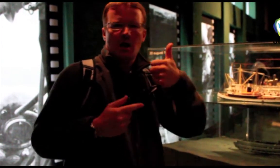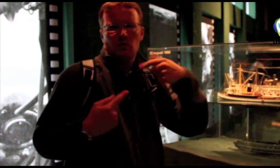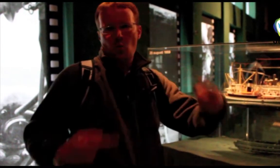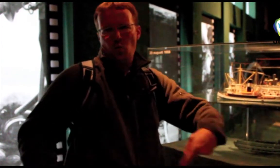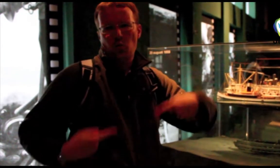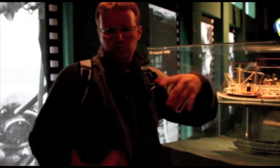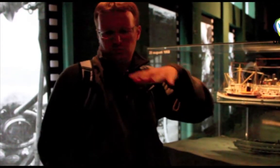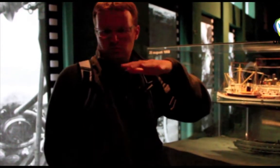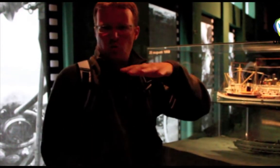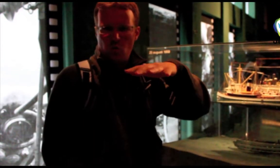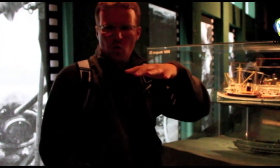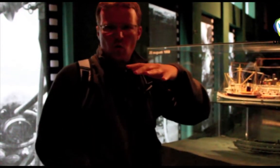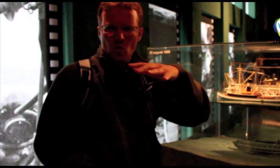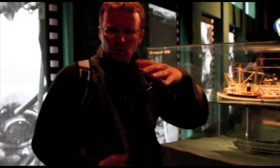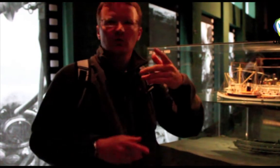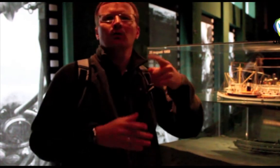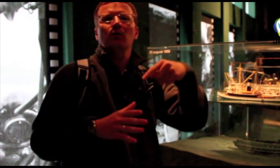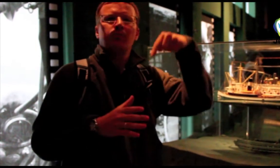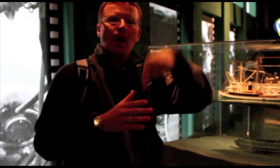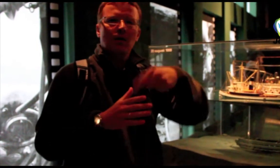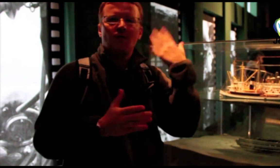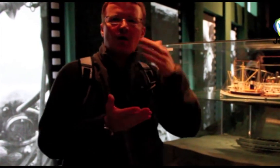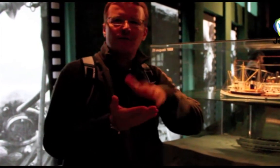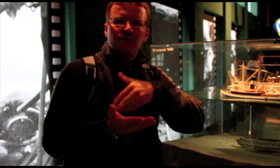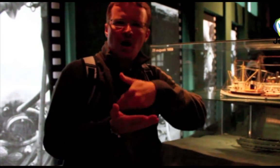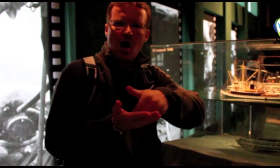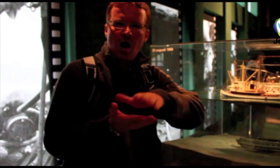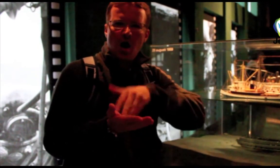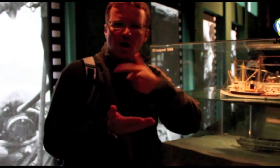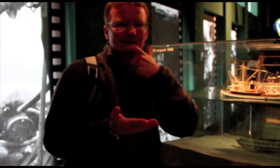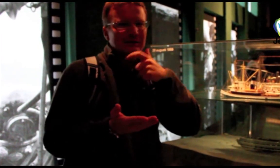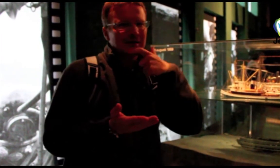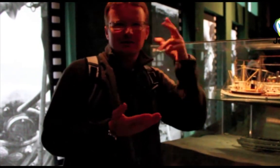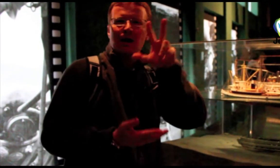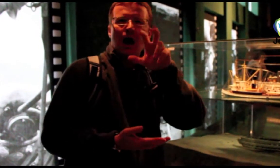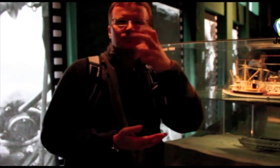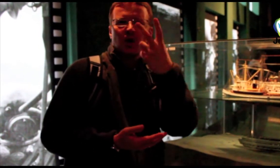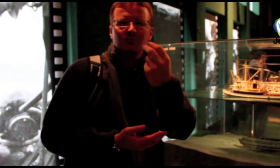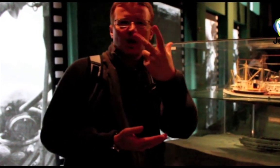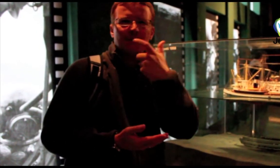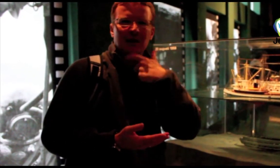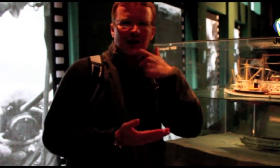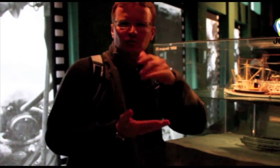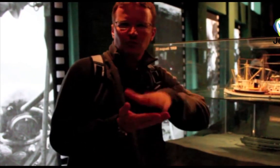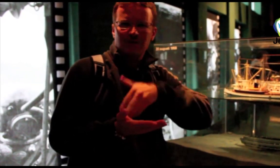A hordóban benne volt egy régi vaj is, ami 333 éves volt.